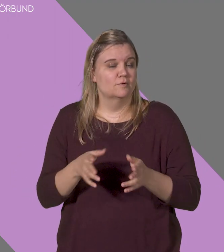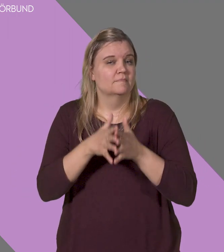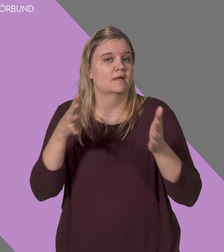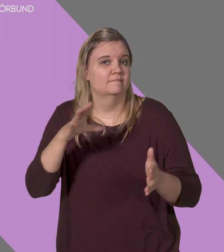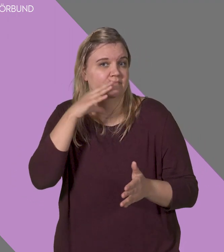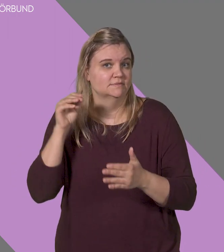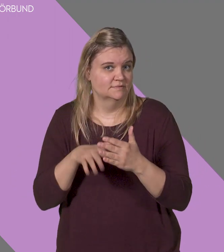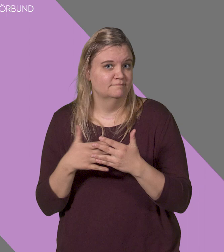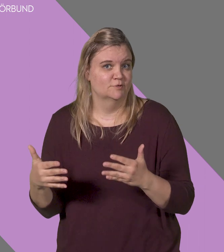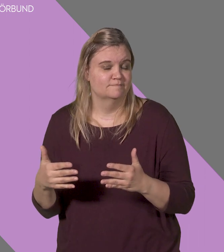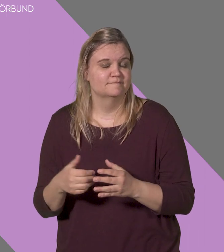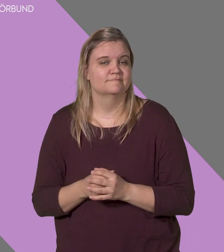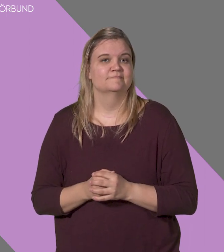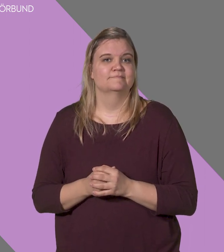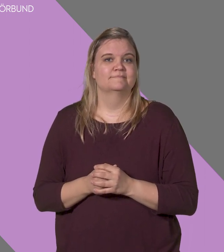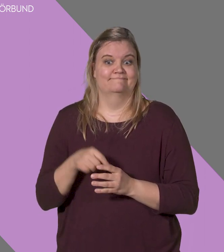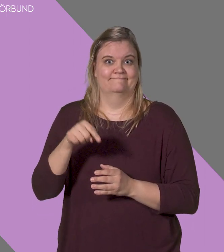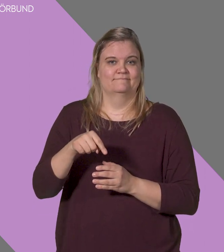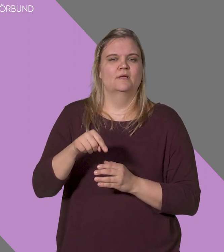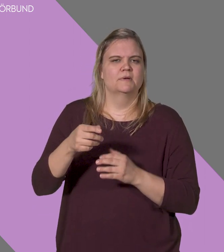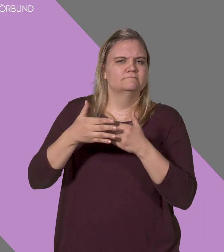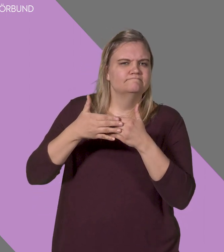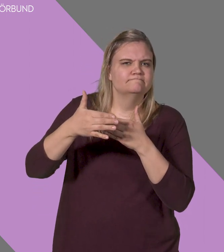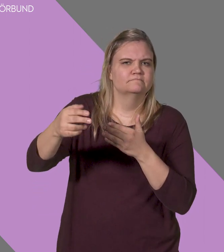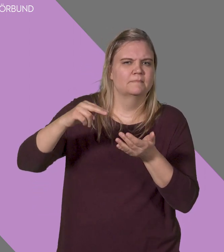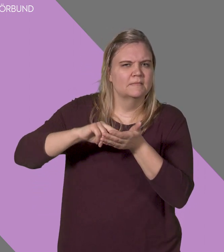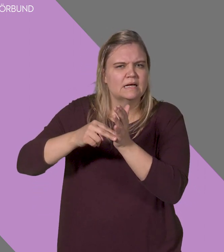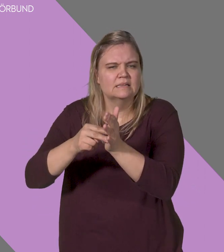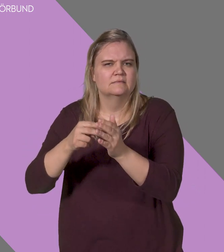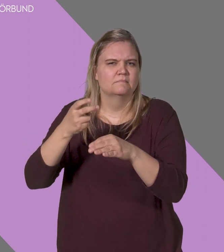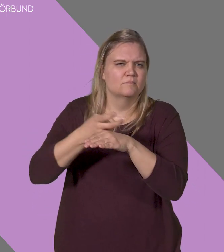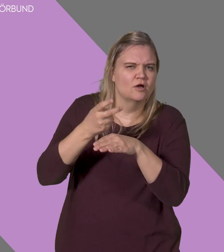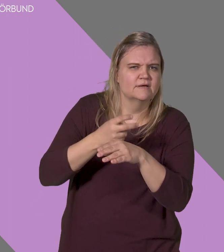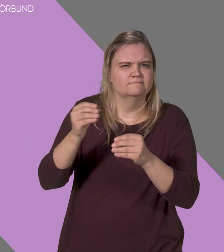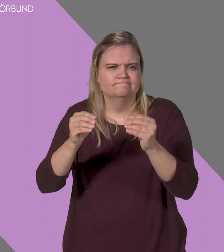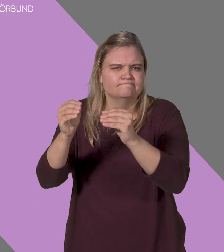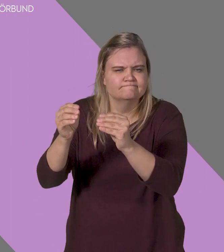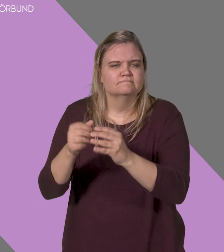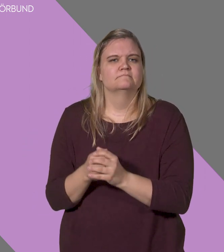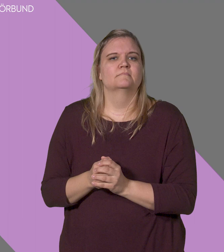Nya typer av teckenspråkigt innehåll, även på finlandssvenskt teckenspråk, - kommer att utredas och prövas.